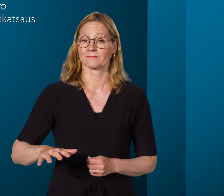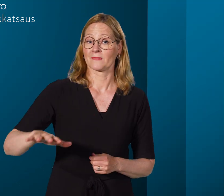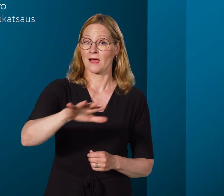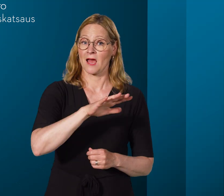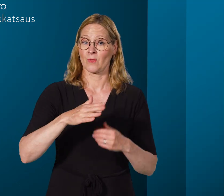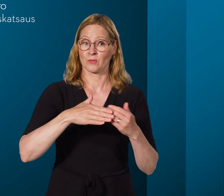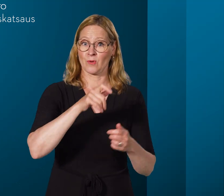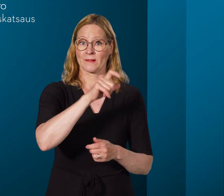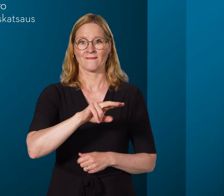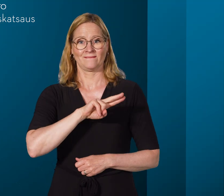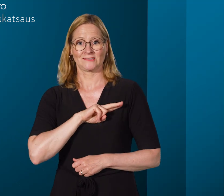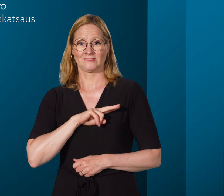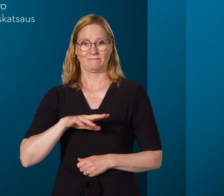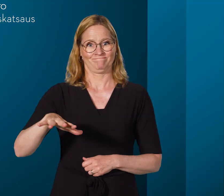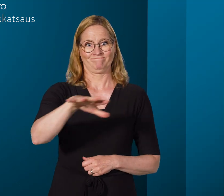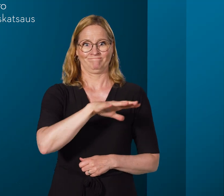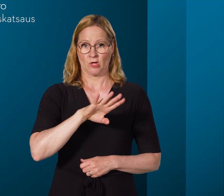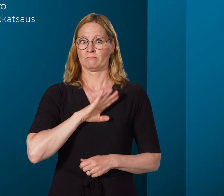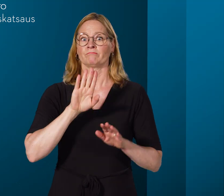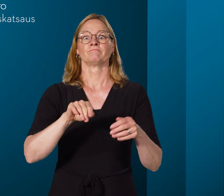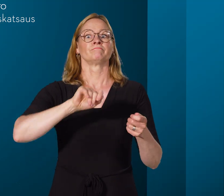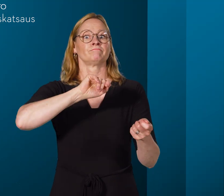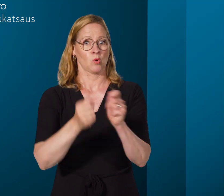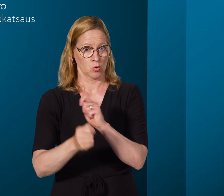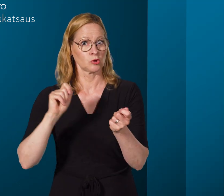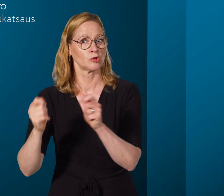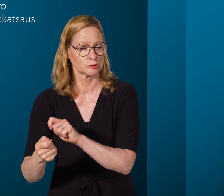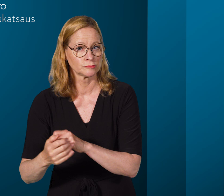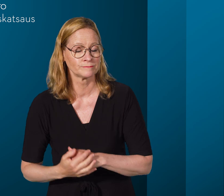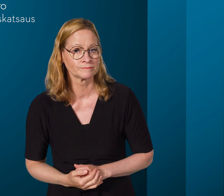Aluetyöntekijöiden vastuualueissa on tapahtunut muutoksia.